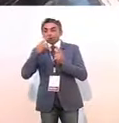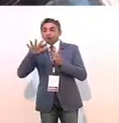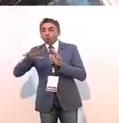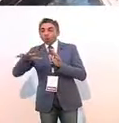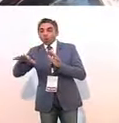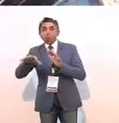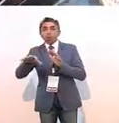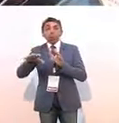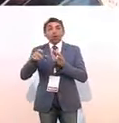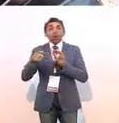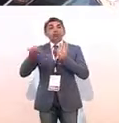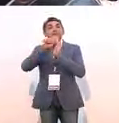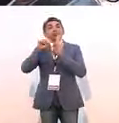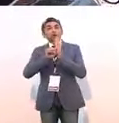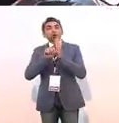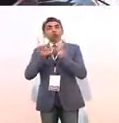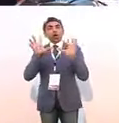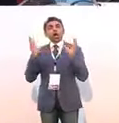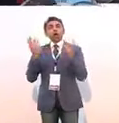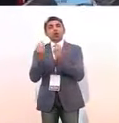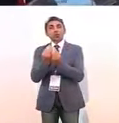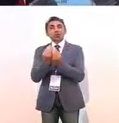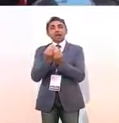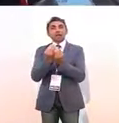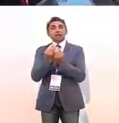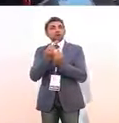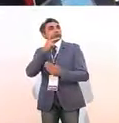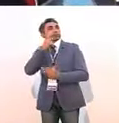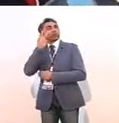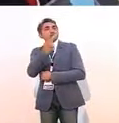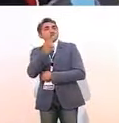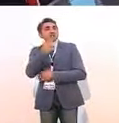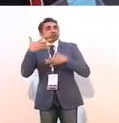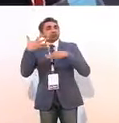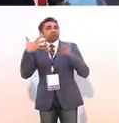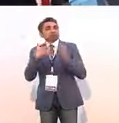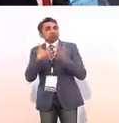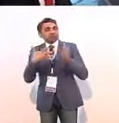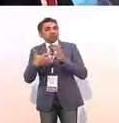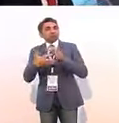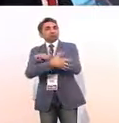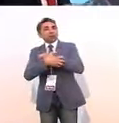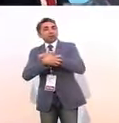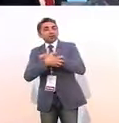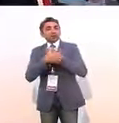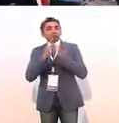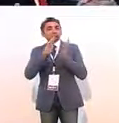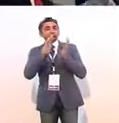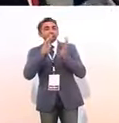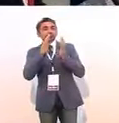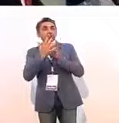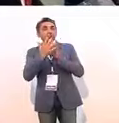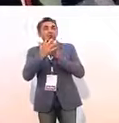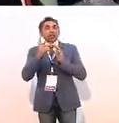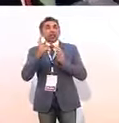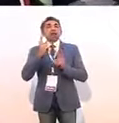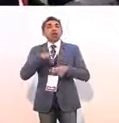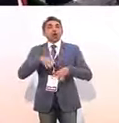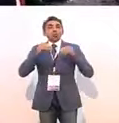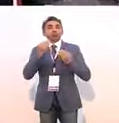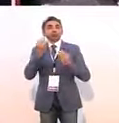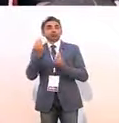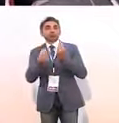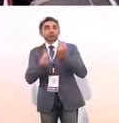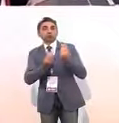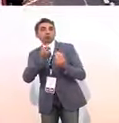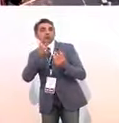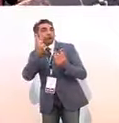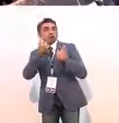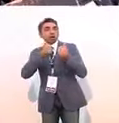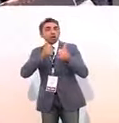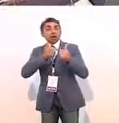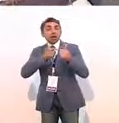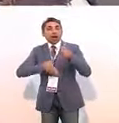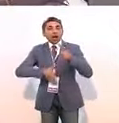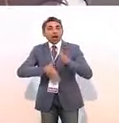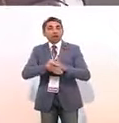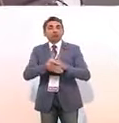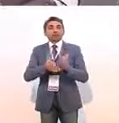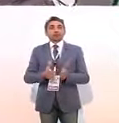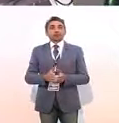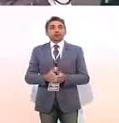di una comunità che di fronte al dolore e al disagio si mette in gioco. Riparte. Prova